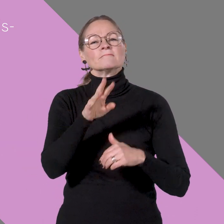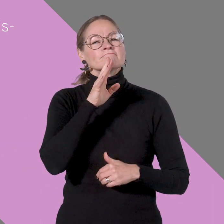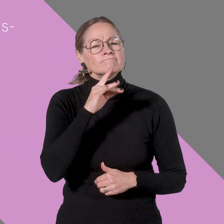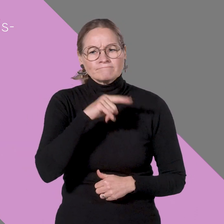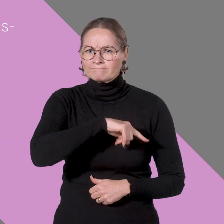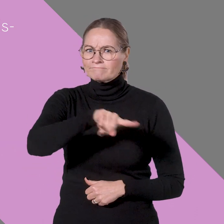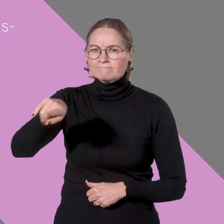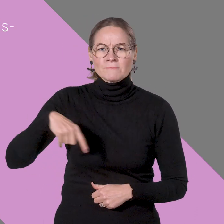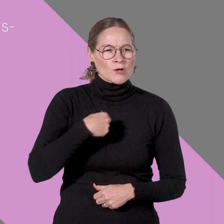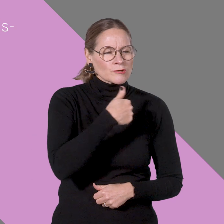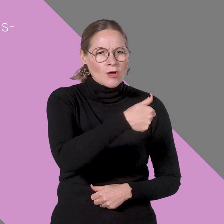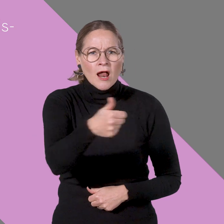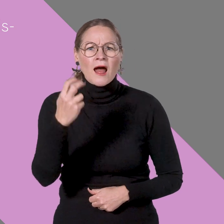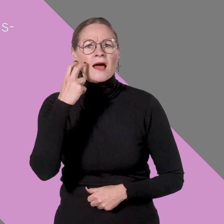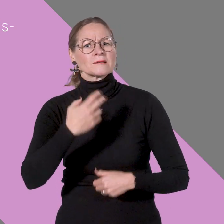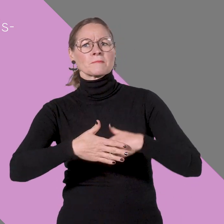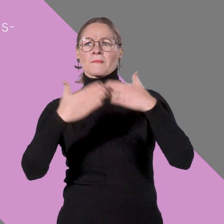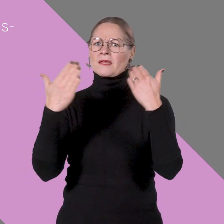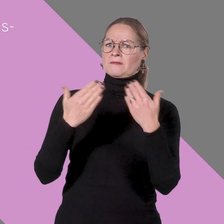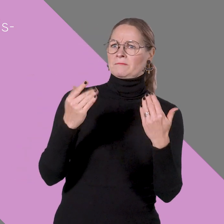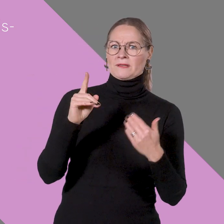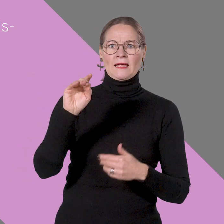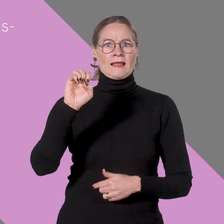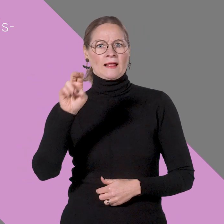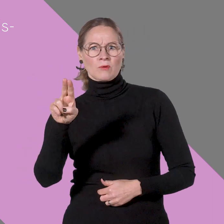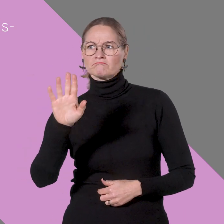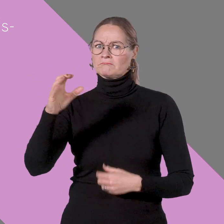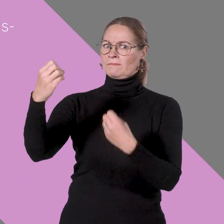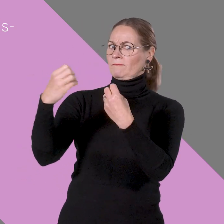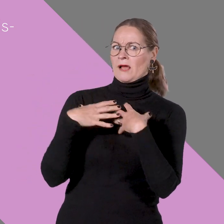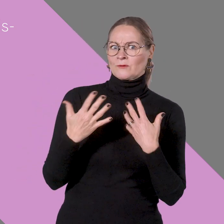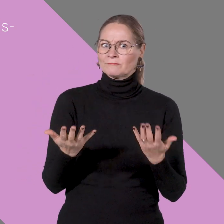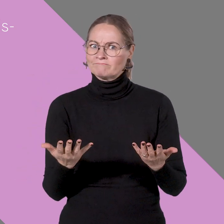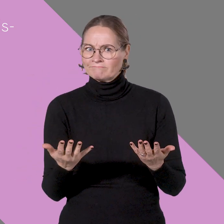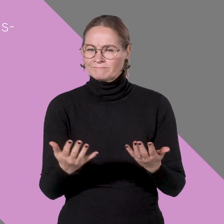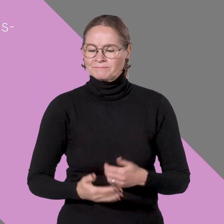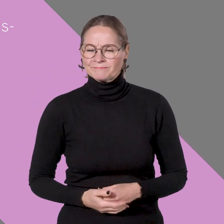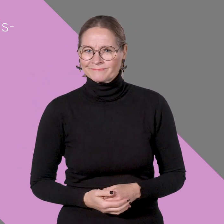jossa kerrotaan EU:sta ja sen vaikutuksesta meidän jokaisen arkipäivään.